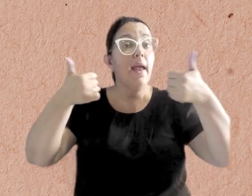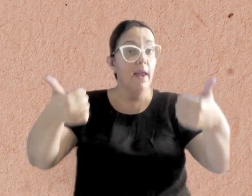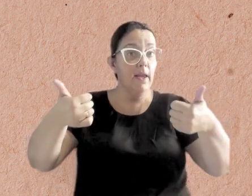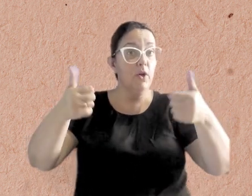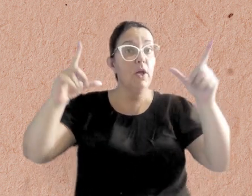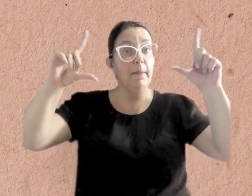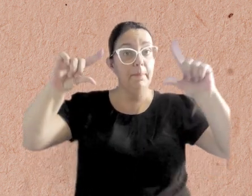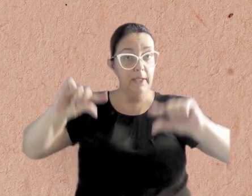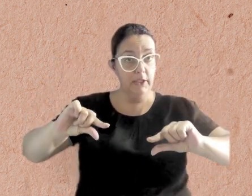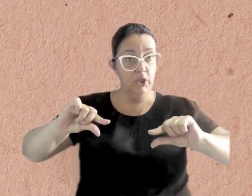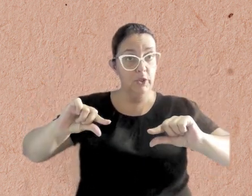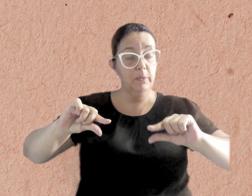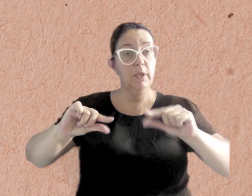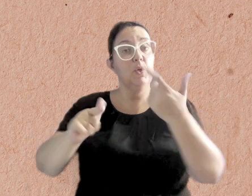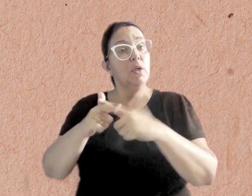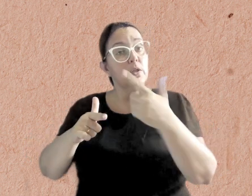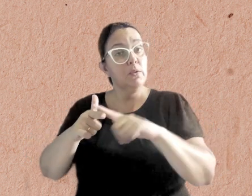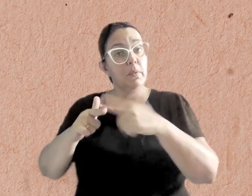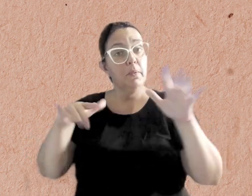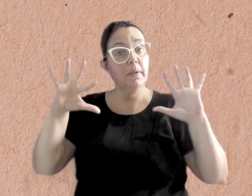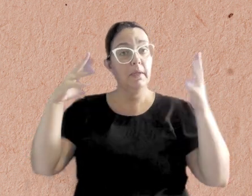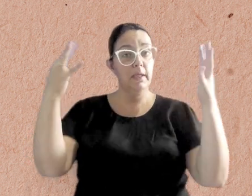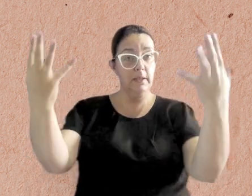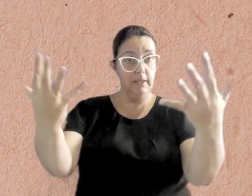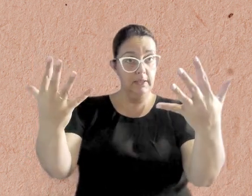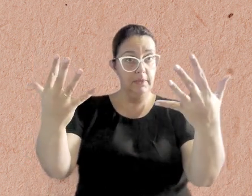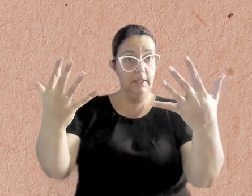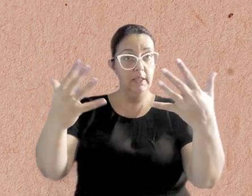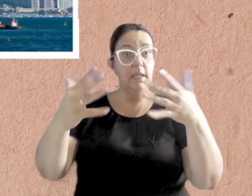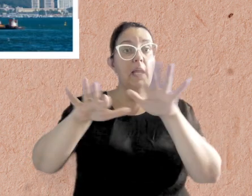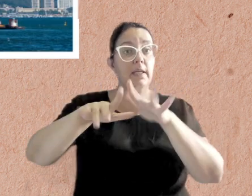as medidas de mitigação de impactos socioambientais das atividades marítimas